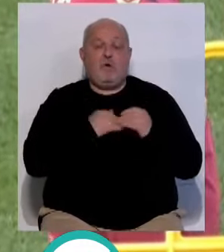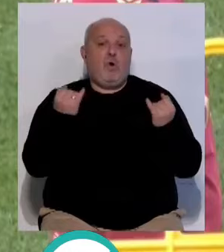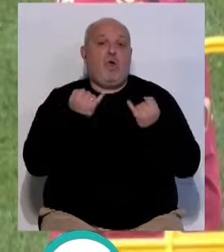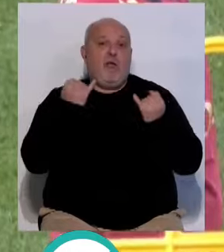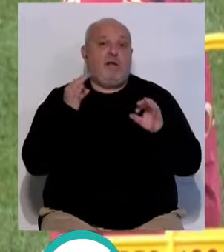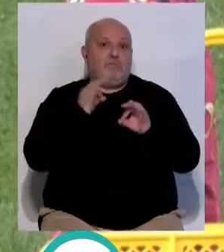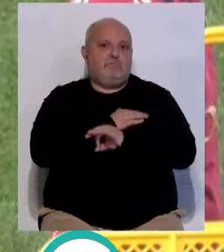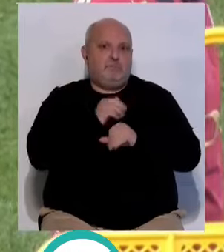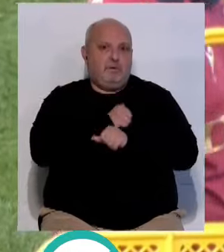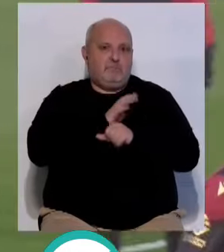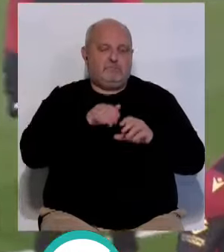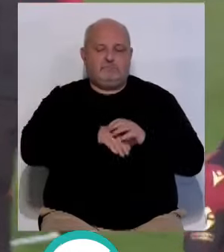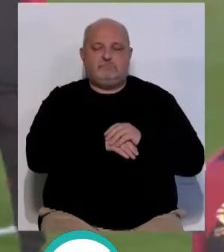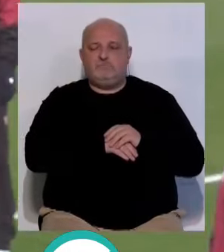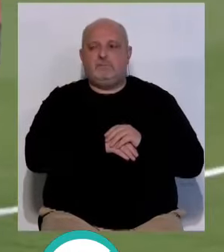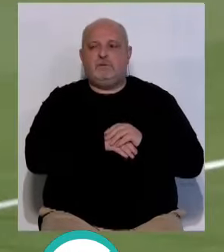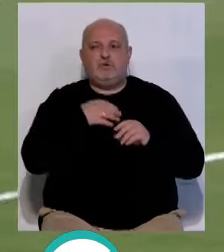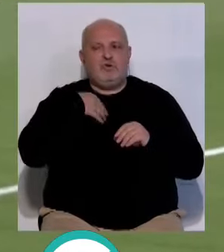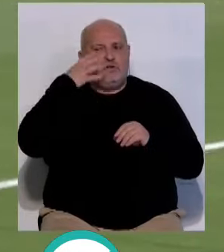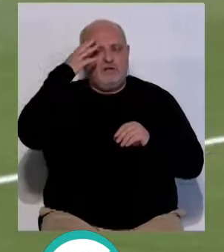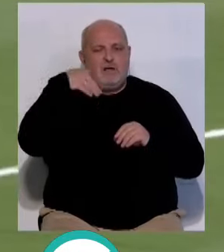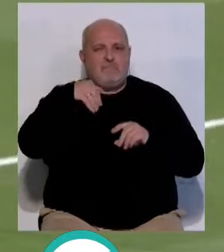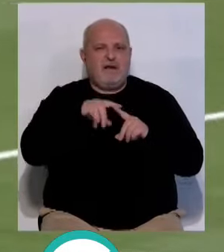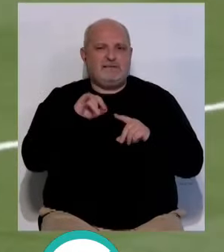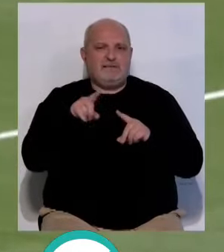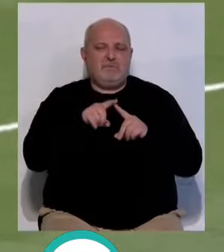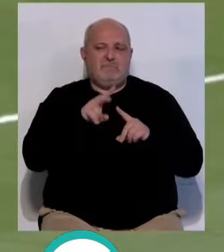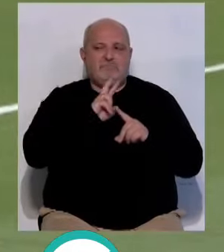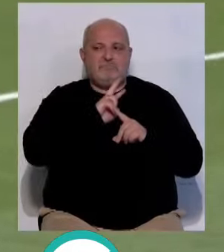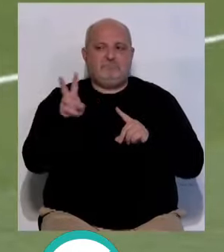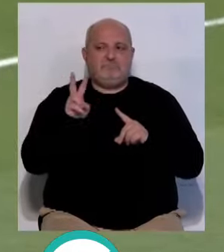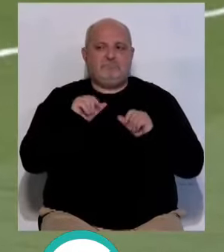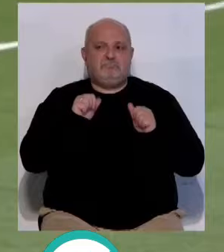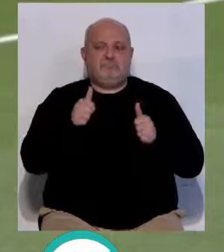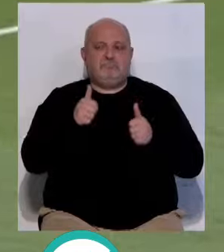Eh pues yo sin embargo sí que creo que que má en cuanto se acaba de enchufar la primera que ya ha